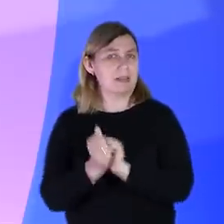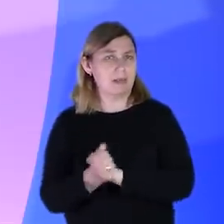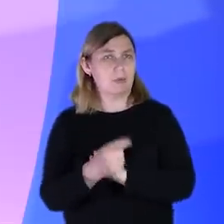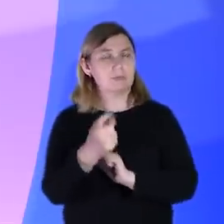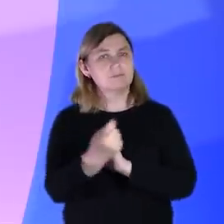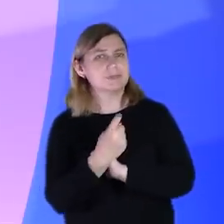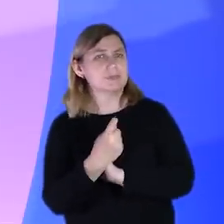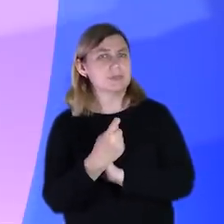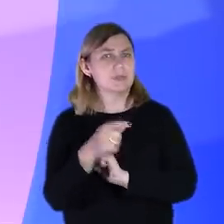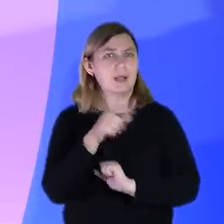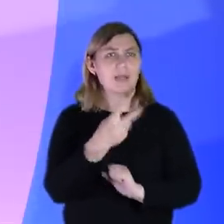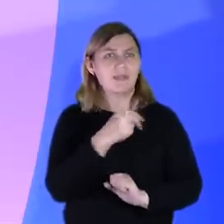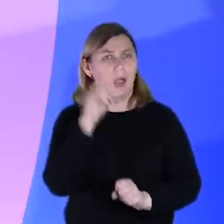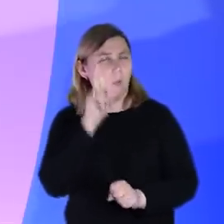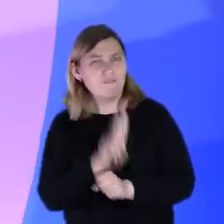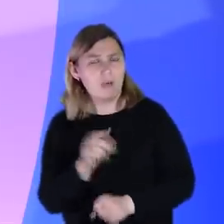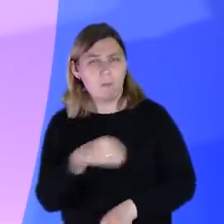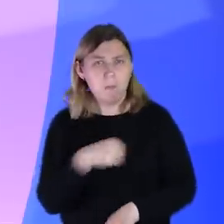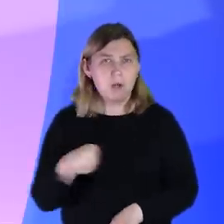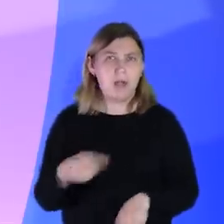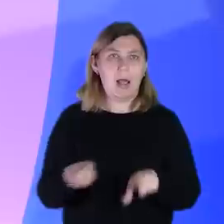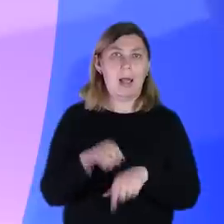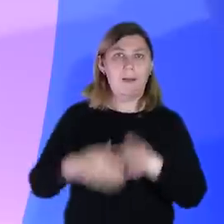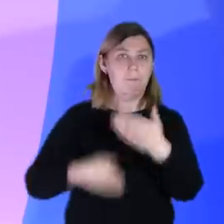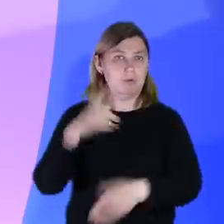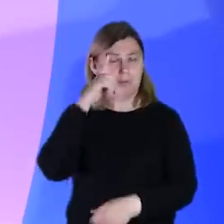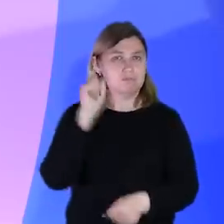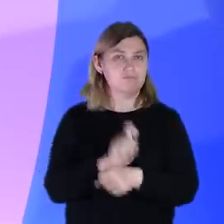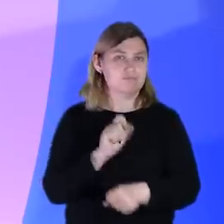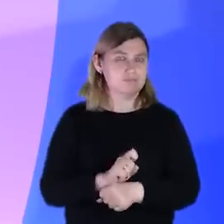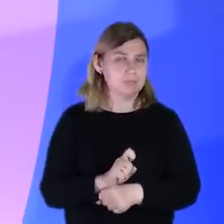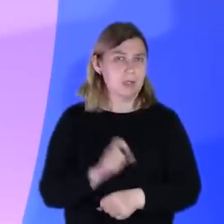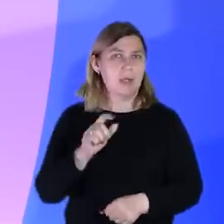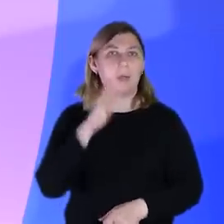Początkowo było nieufne, a czasem z nawet stawało się wrogie. Tak jak na przykład Ukraińcy.